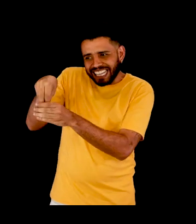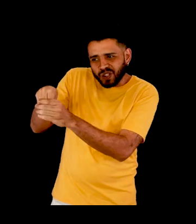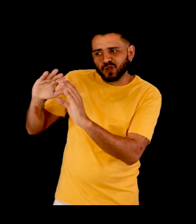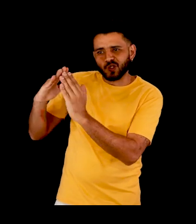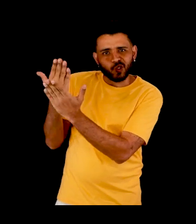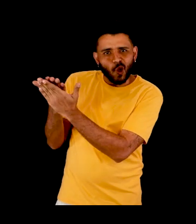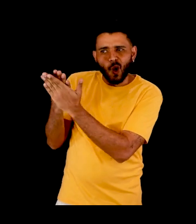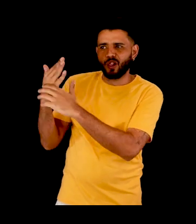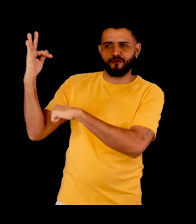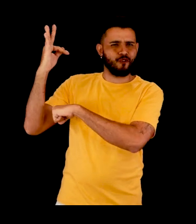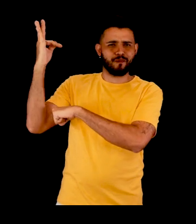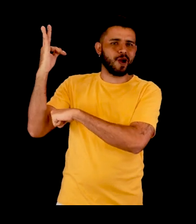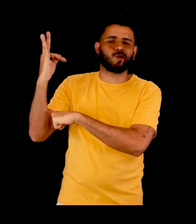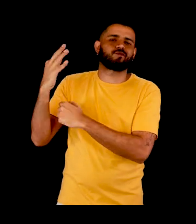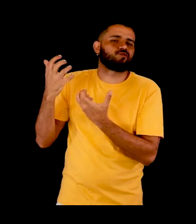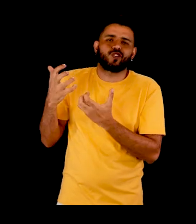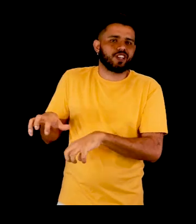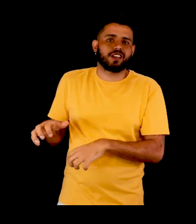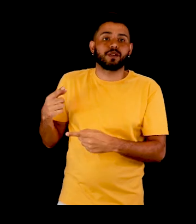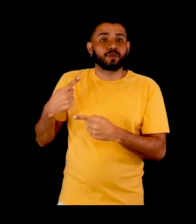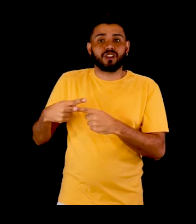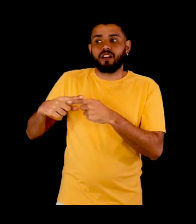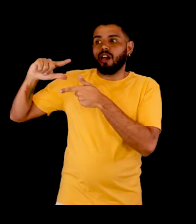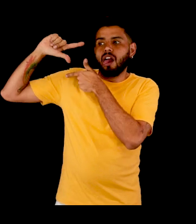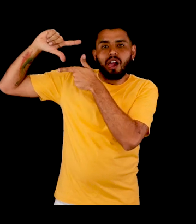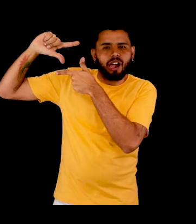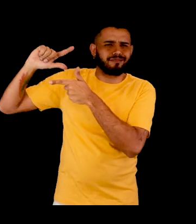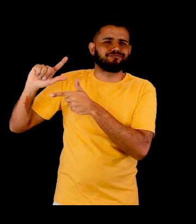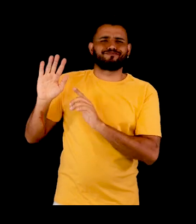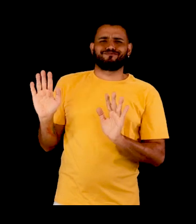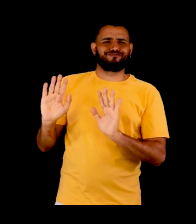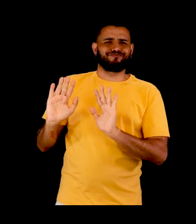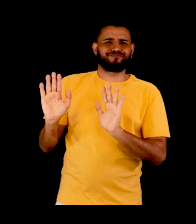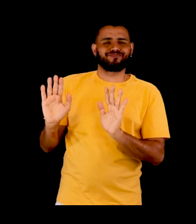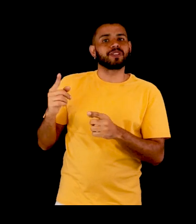que, naquele momento, politicamente ele não achava legal.